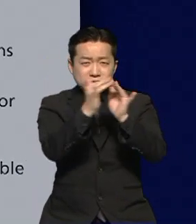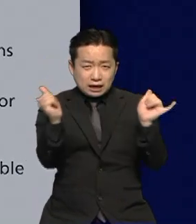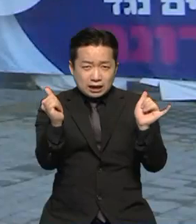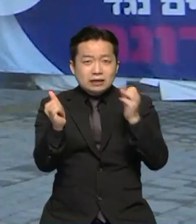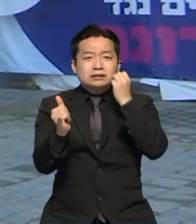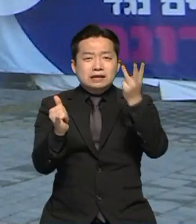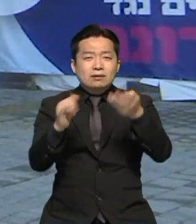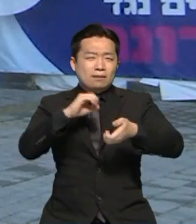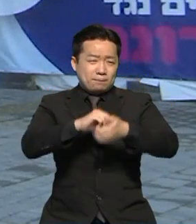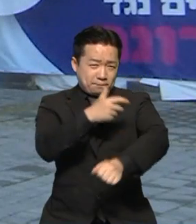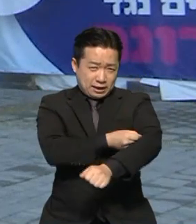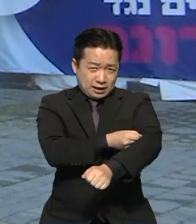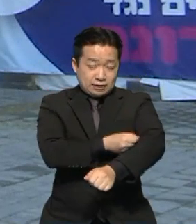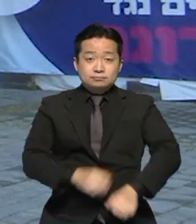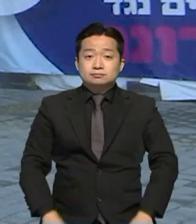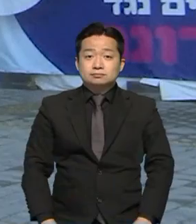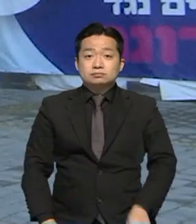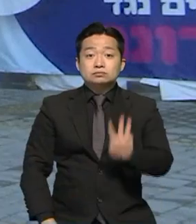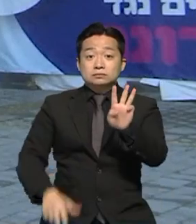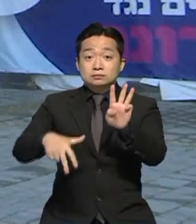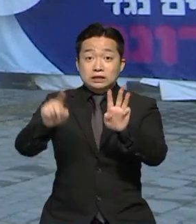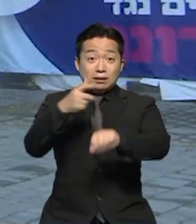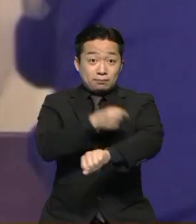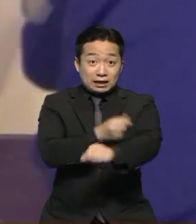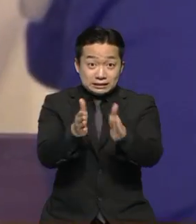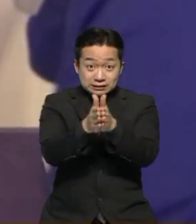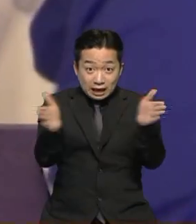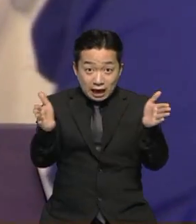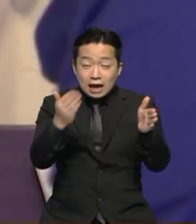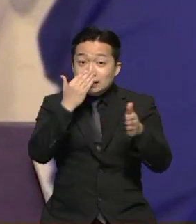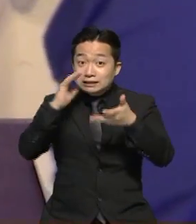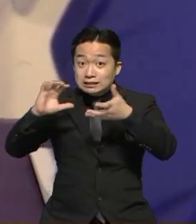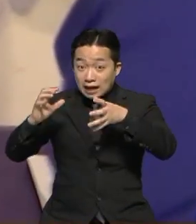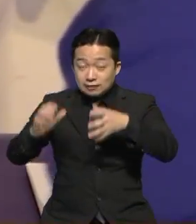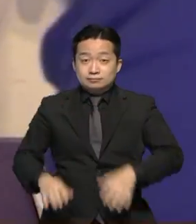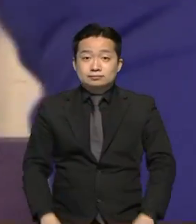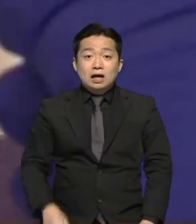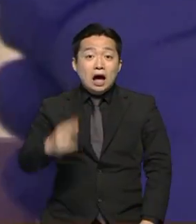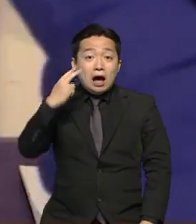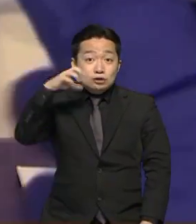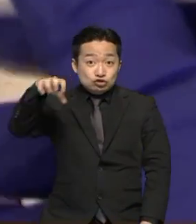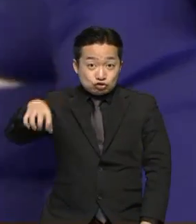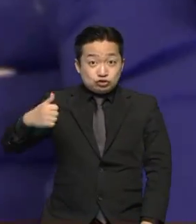당겼습니다. 3차 접종을 가장 먼저 도입했던 이스라엘은 물론 미국과 캐나다 등은 모든